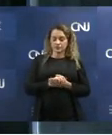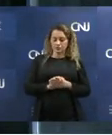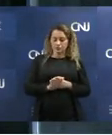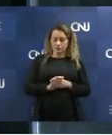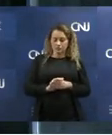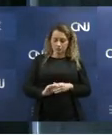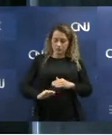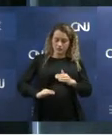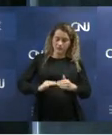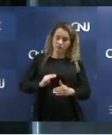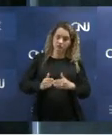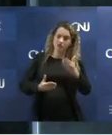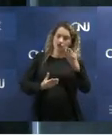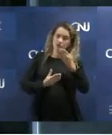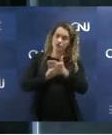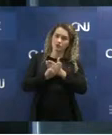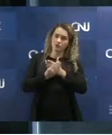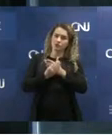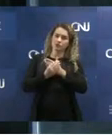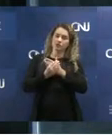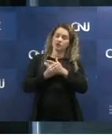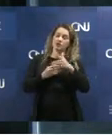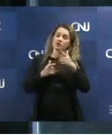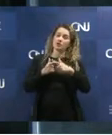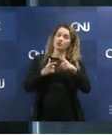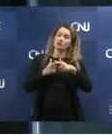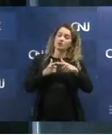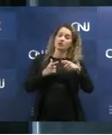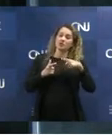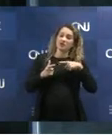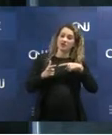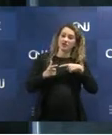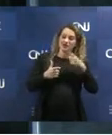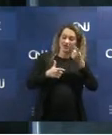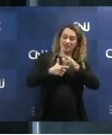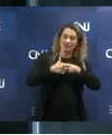uma situação de segregação que parece me injusta e ilegal.